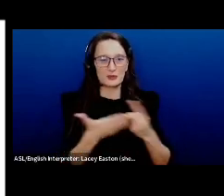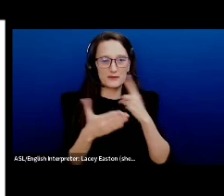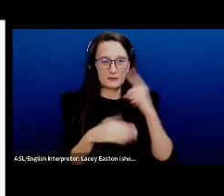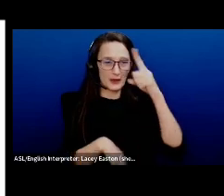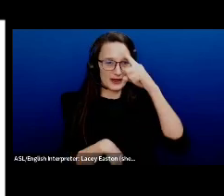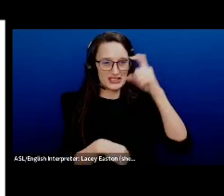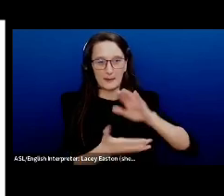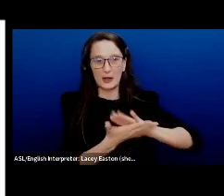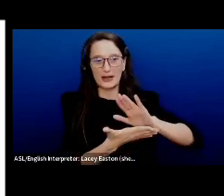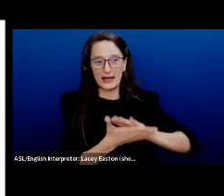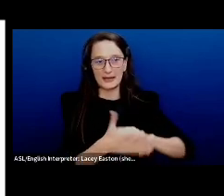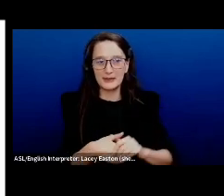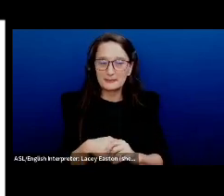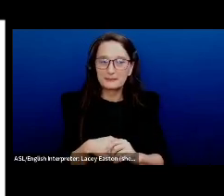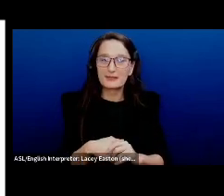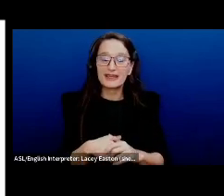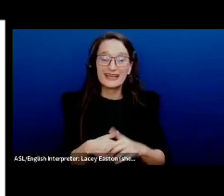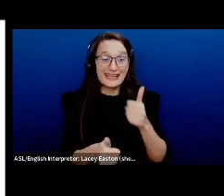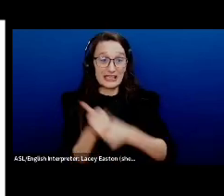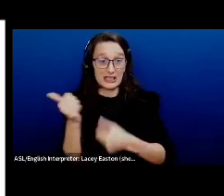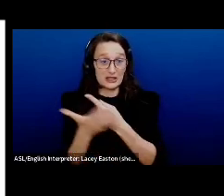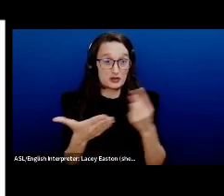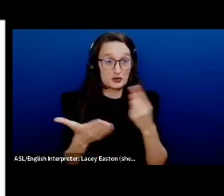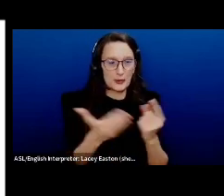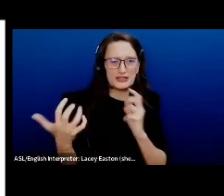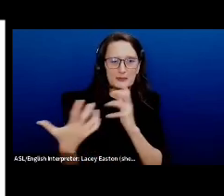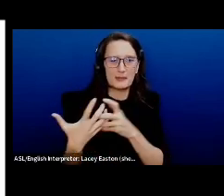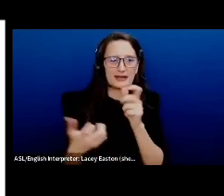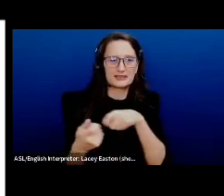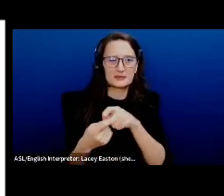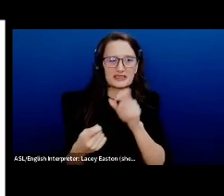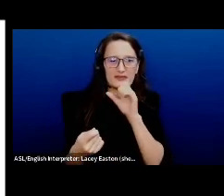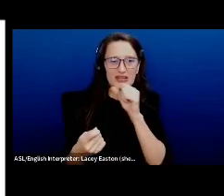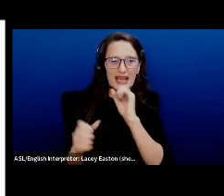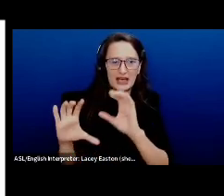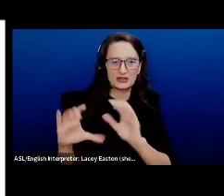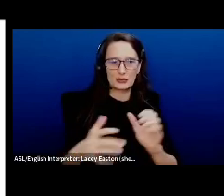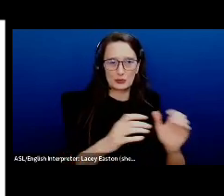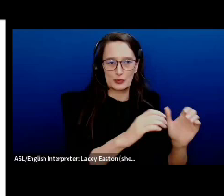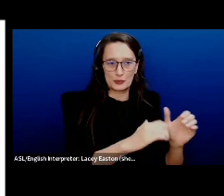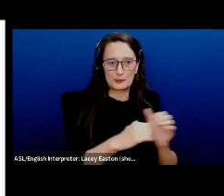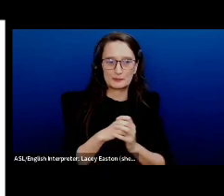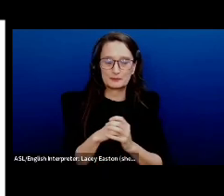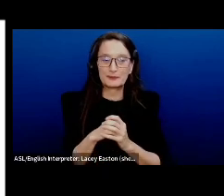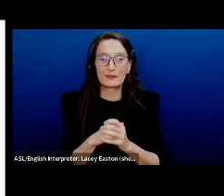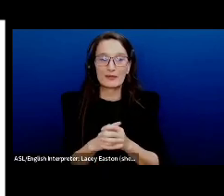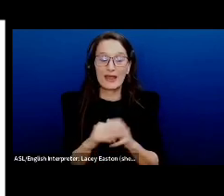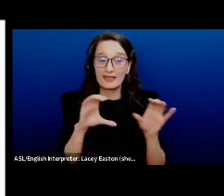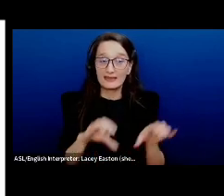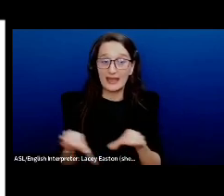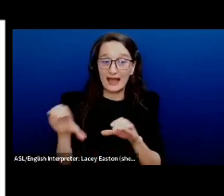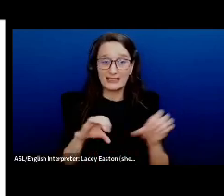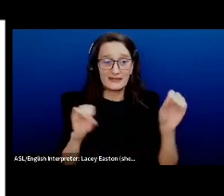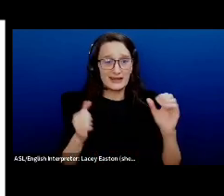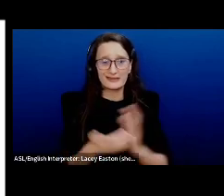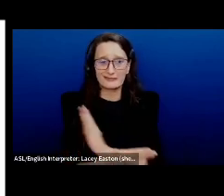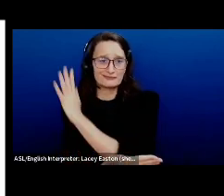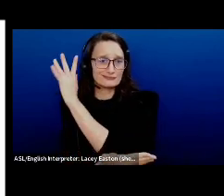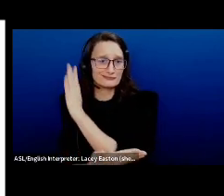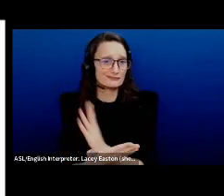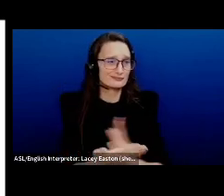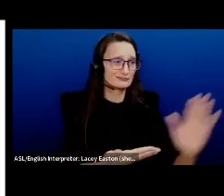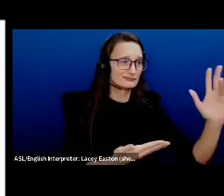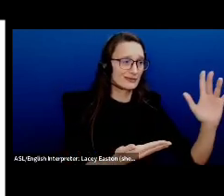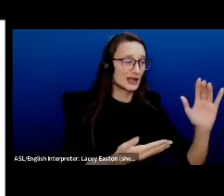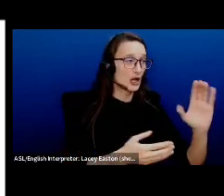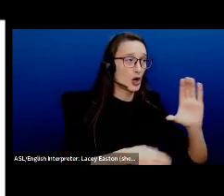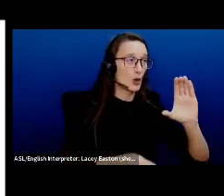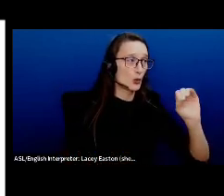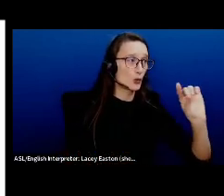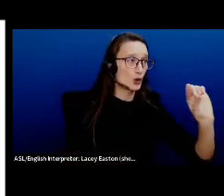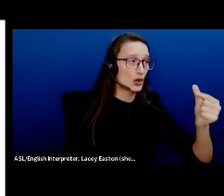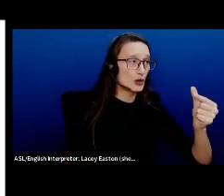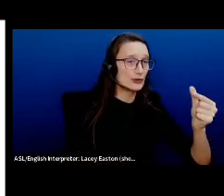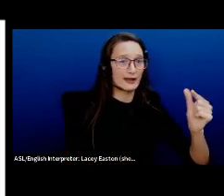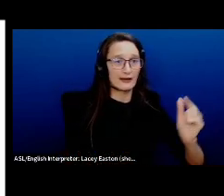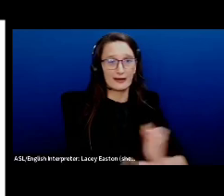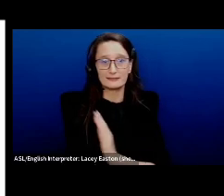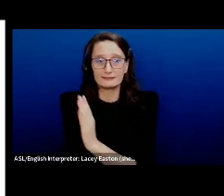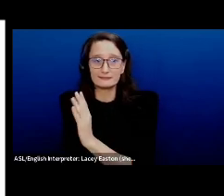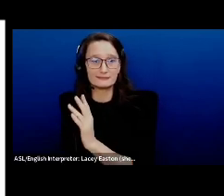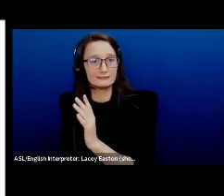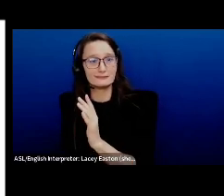para un grupo de edad específico y las actividades pueden variar desde codificación. Hay uno que simplemente